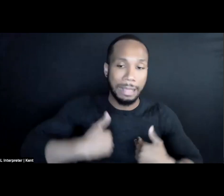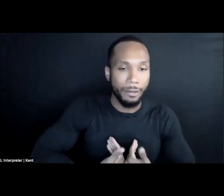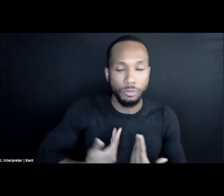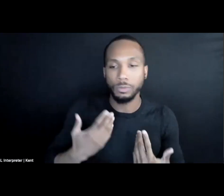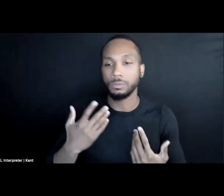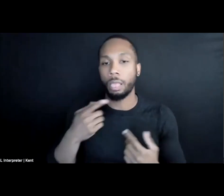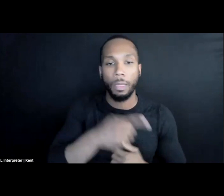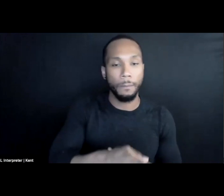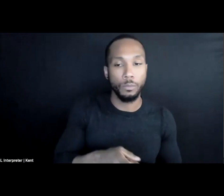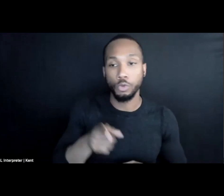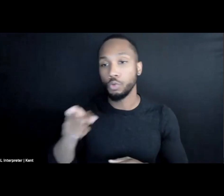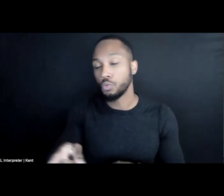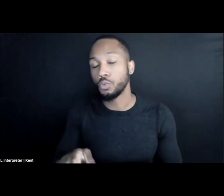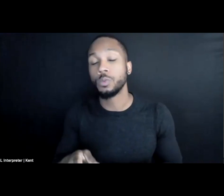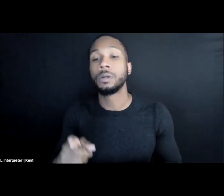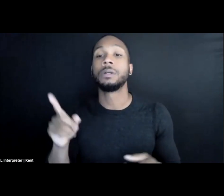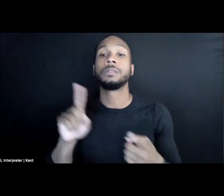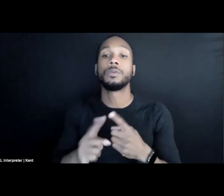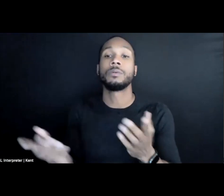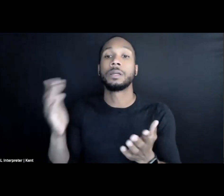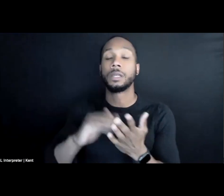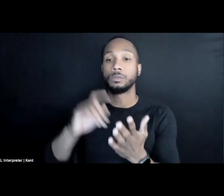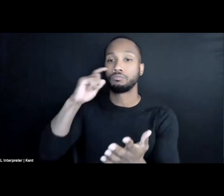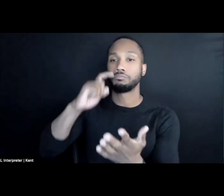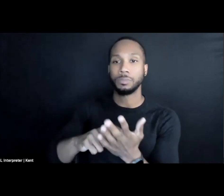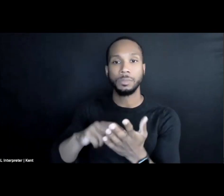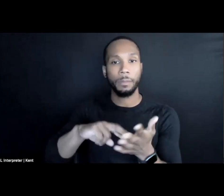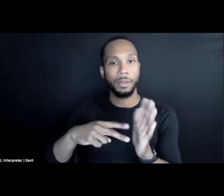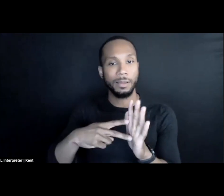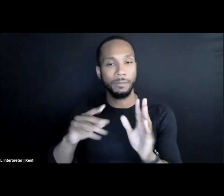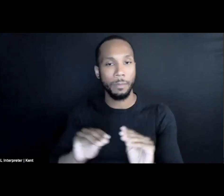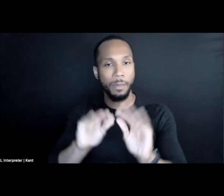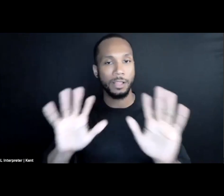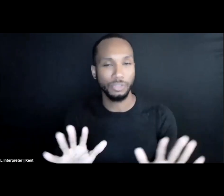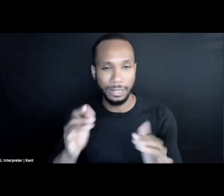until once again you see the meaning of the magic and the yellow of the world.